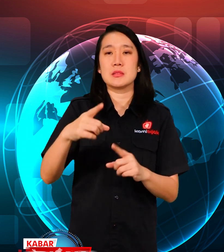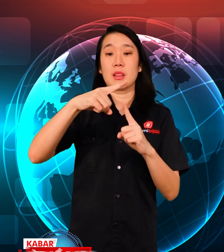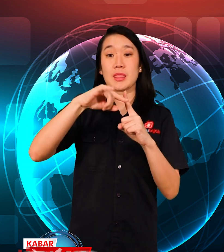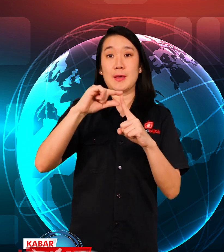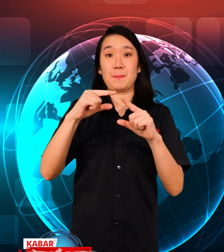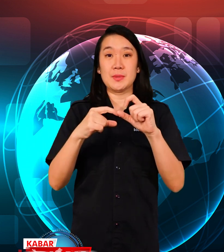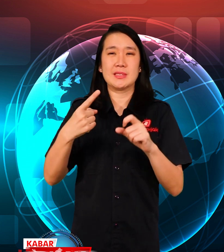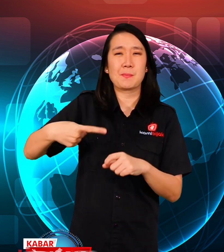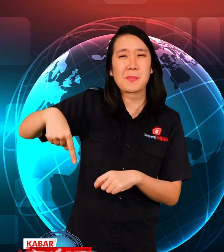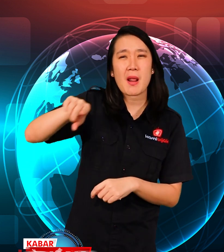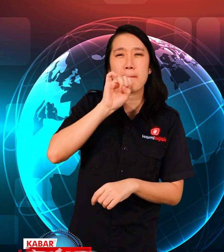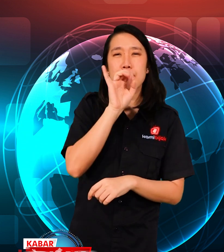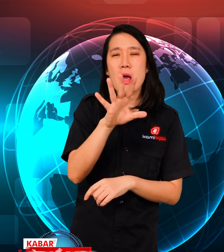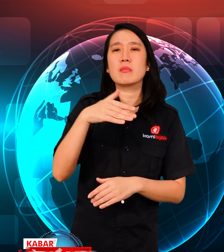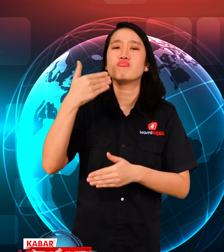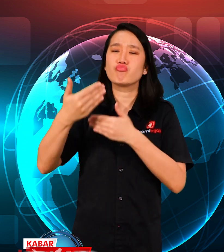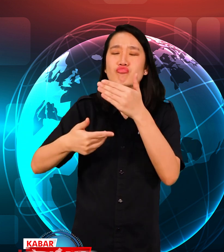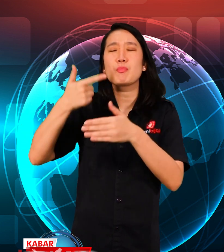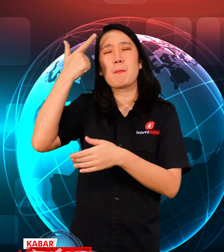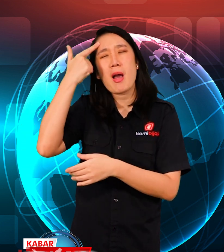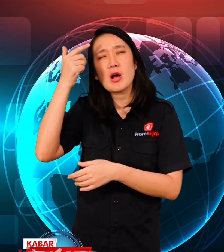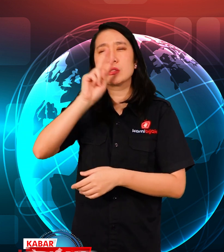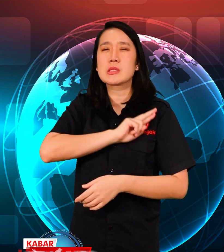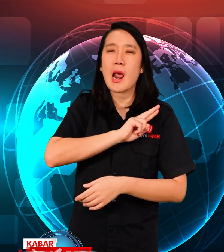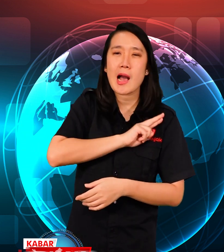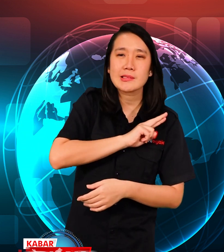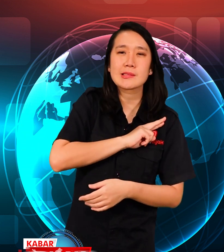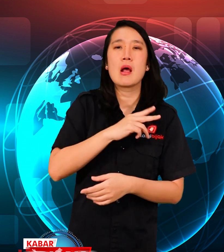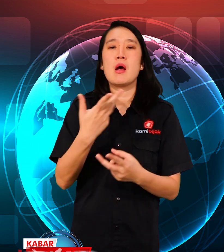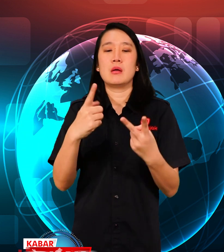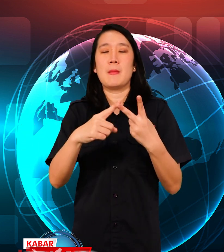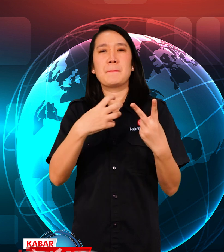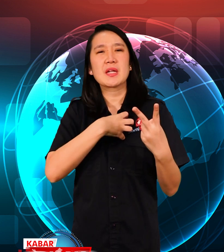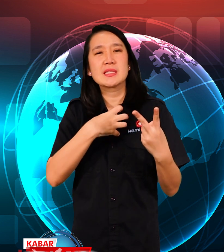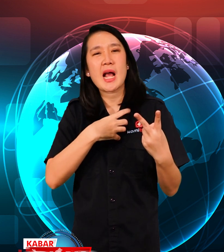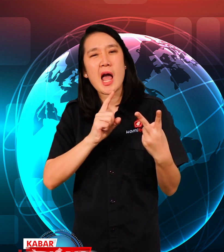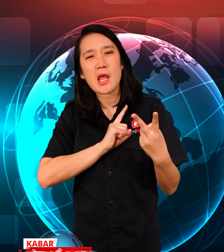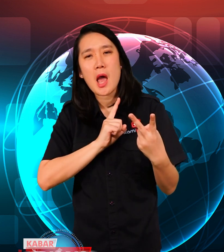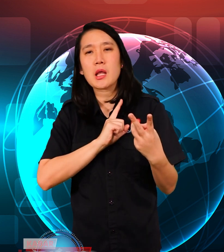Tips dari mereka bilang kita terus belajar dengan rajin, percaya diri,